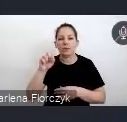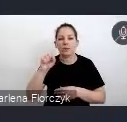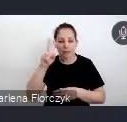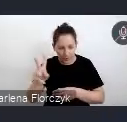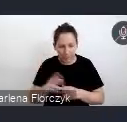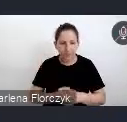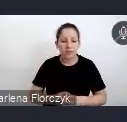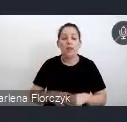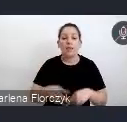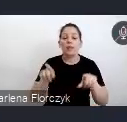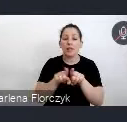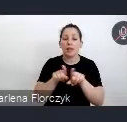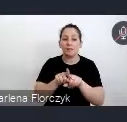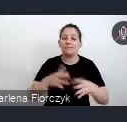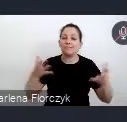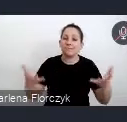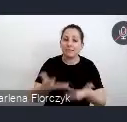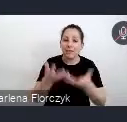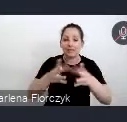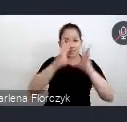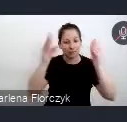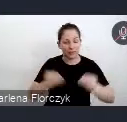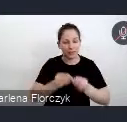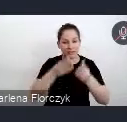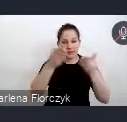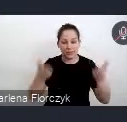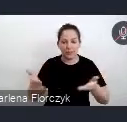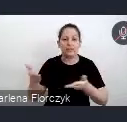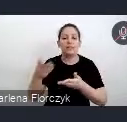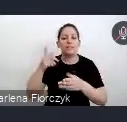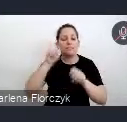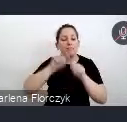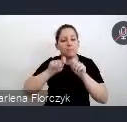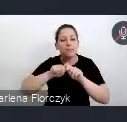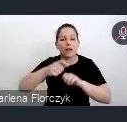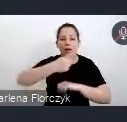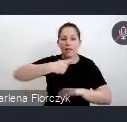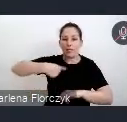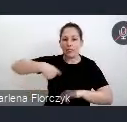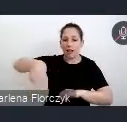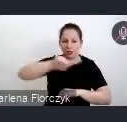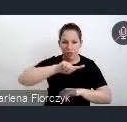Też zachęcamy wszystkich do śledzenia naszego Forum Rozwoju Lokalnego,